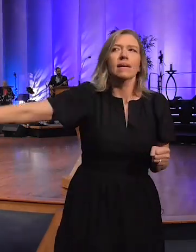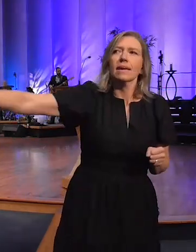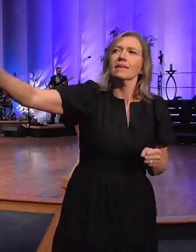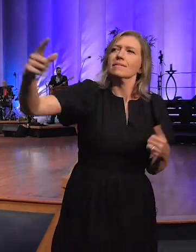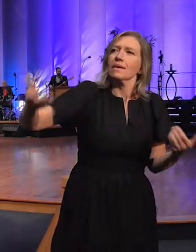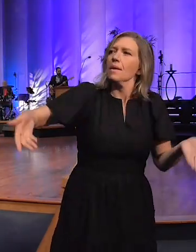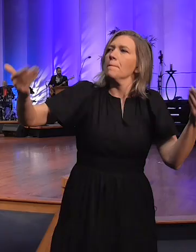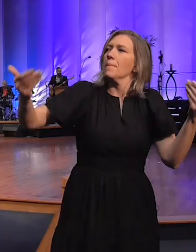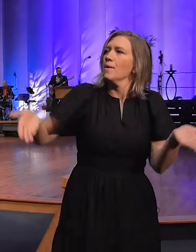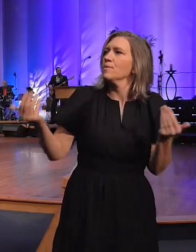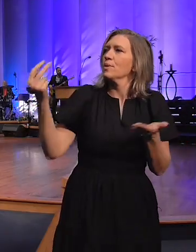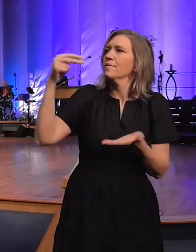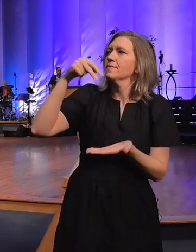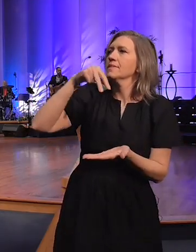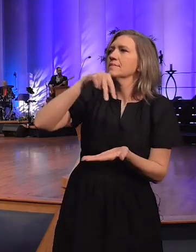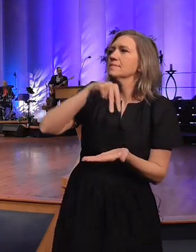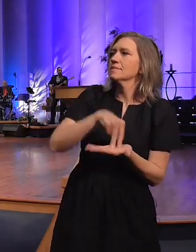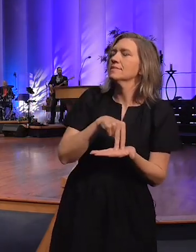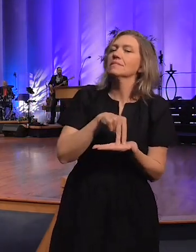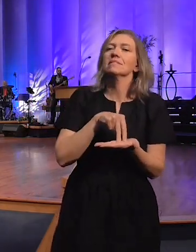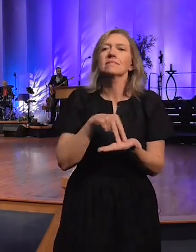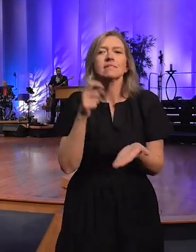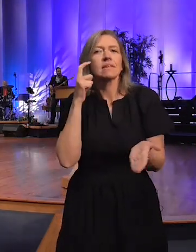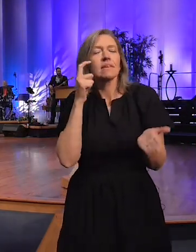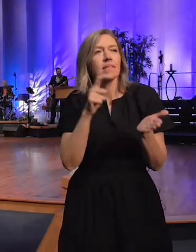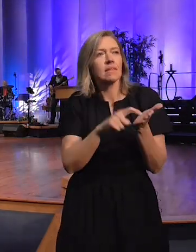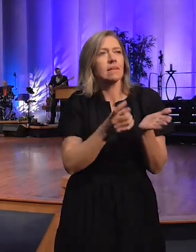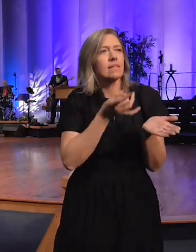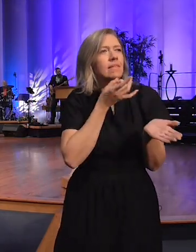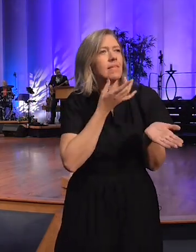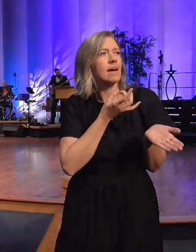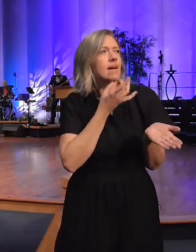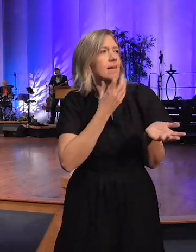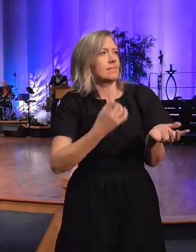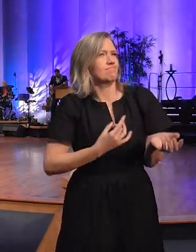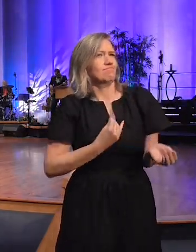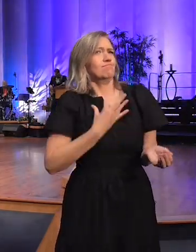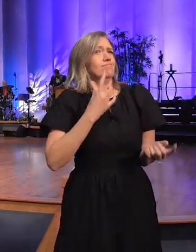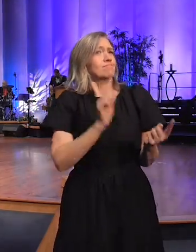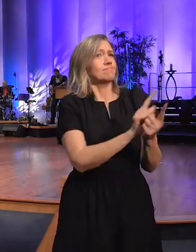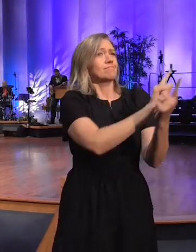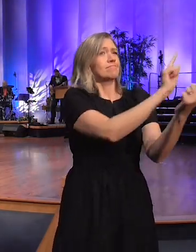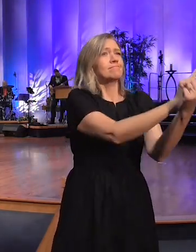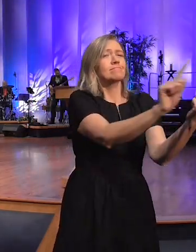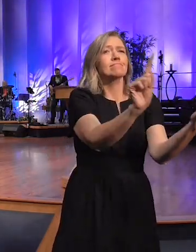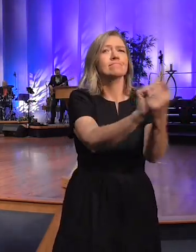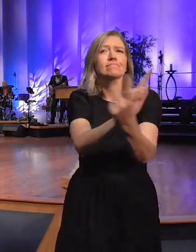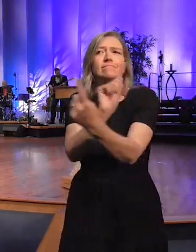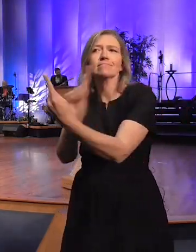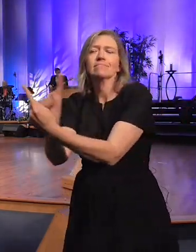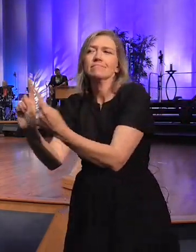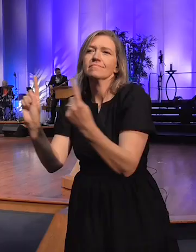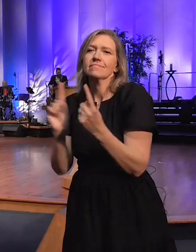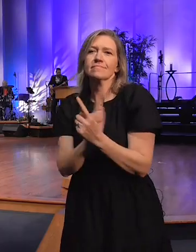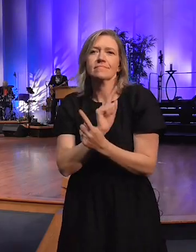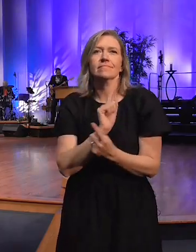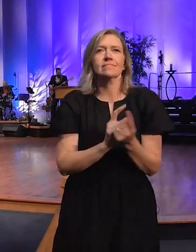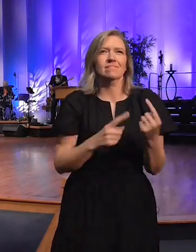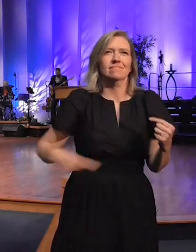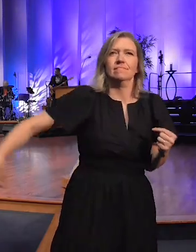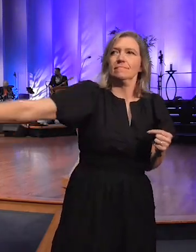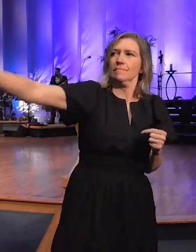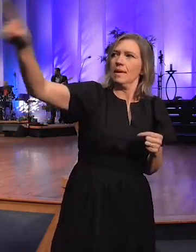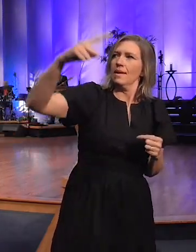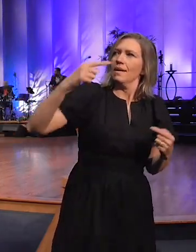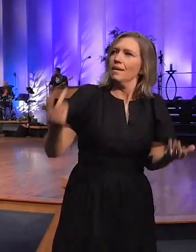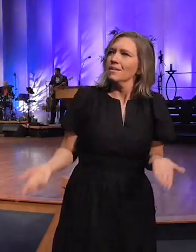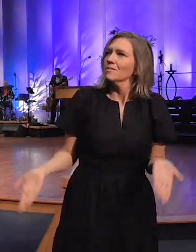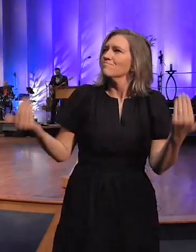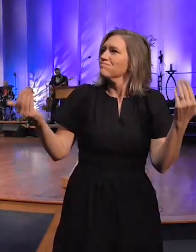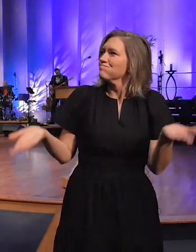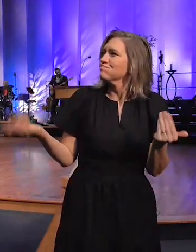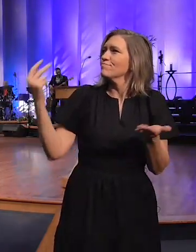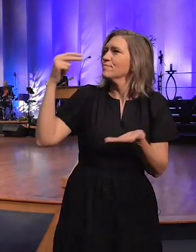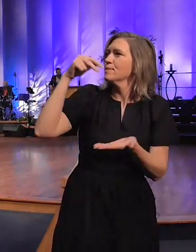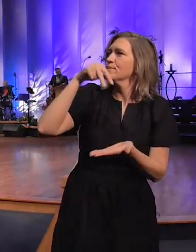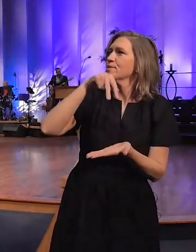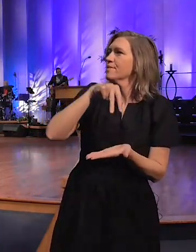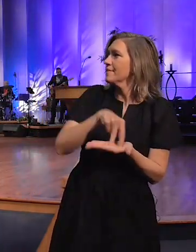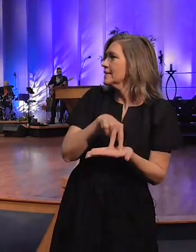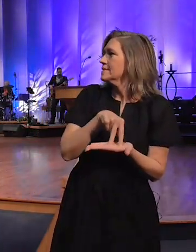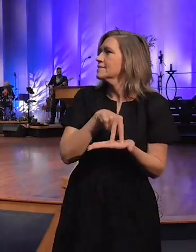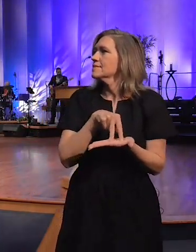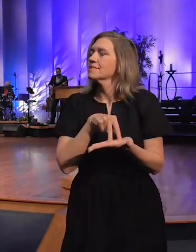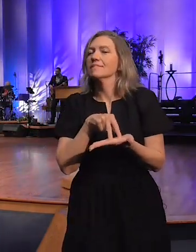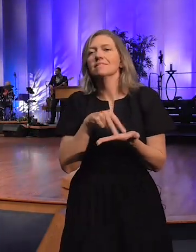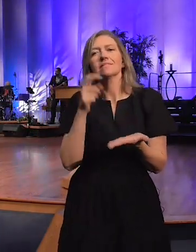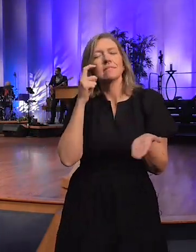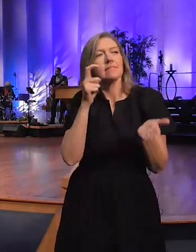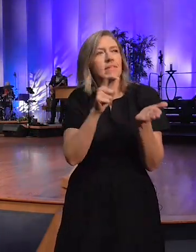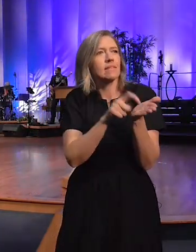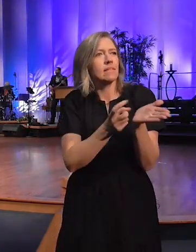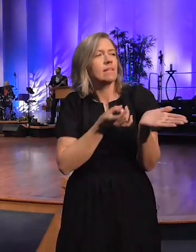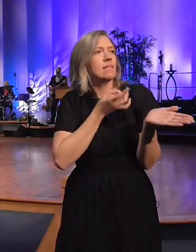ve la iluminación, todos los que necesitas, todos, levántate, ve la luz